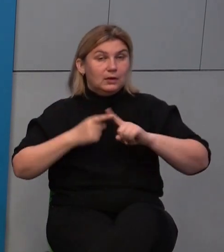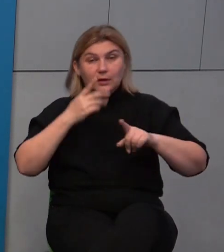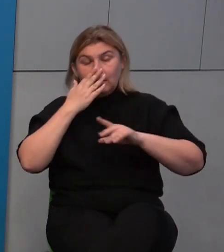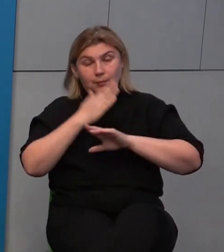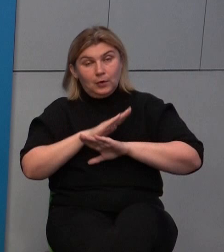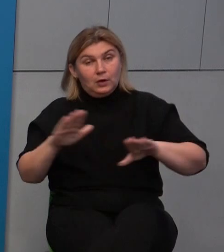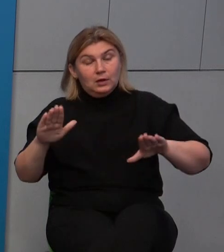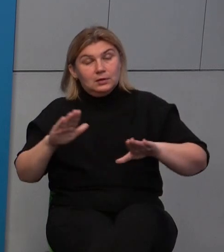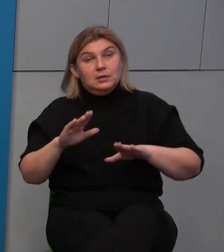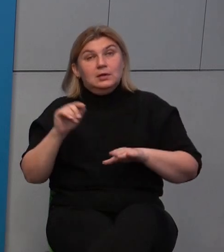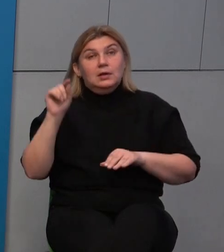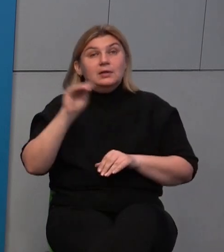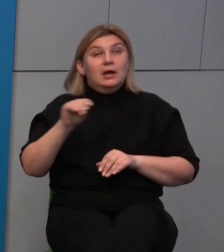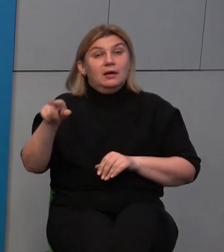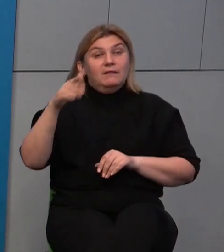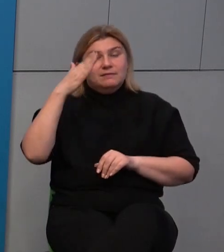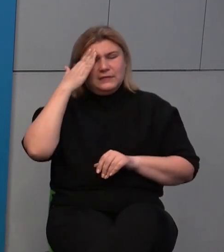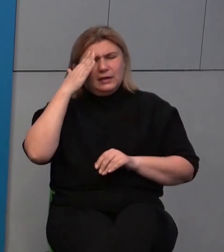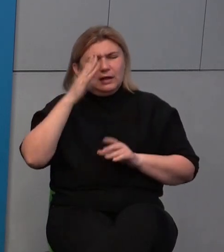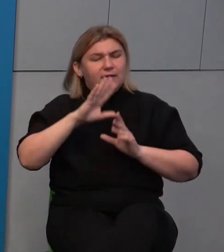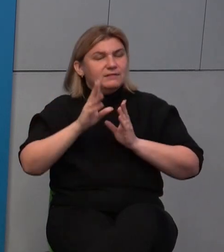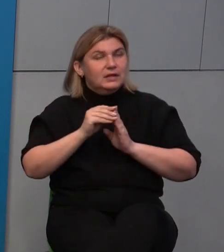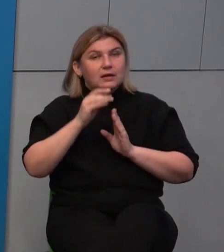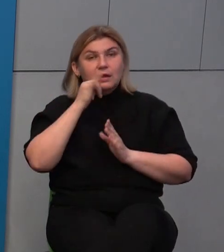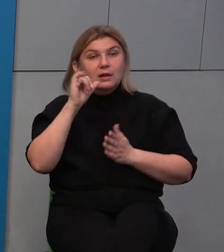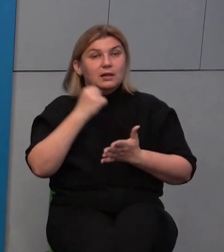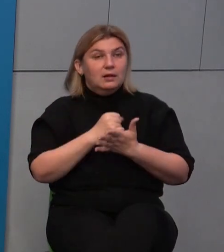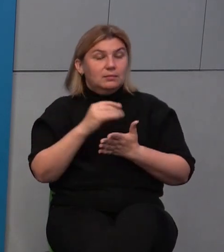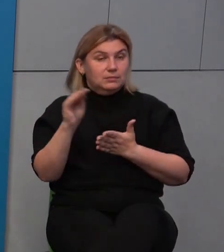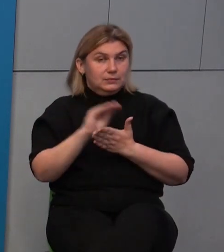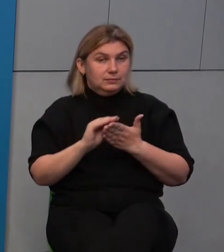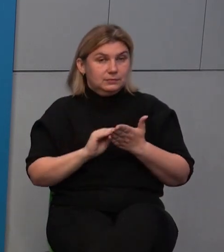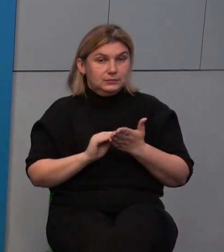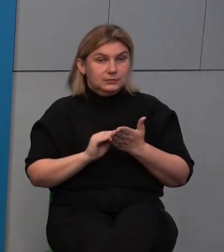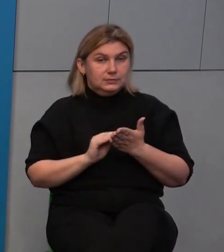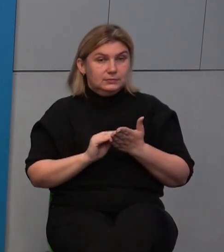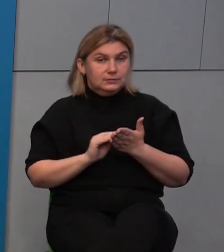A jeszcze oni wiedzieli, że wszystkie listy, które były pisane po,